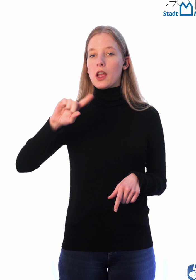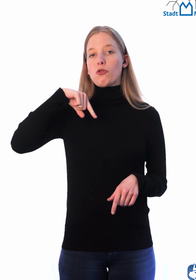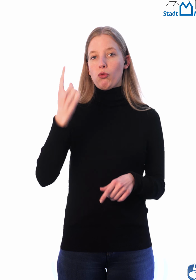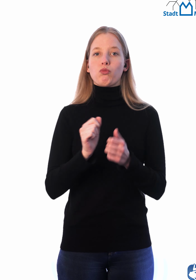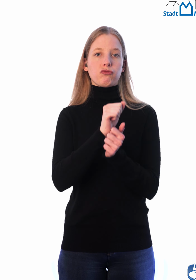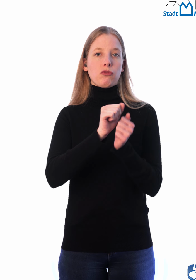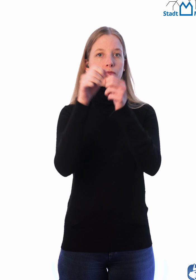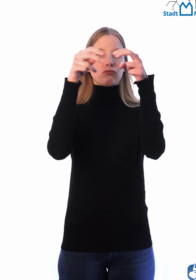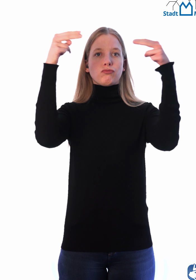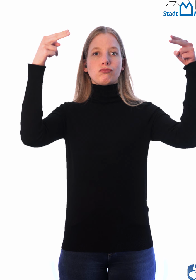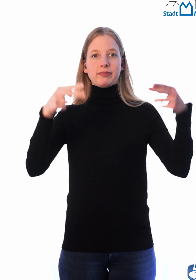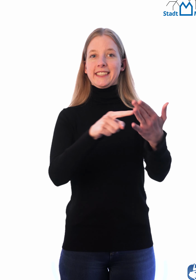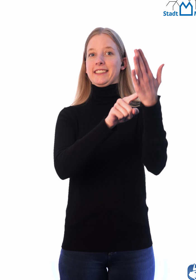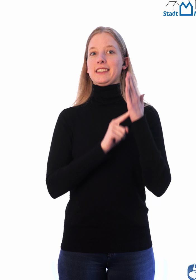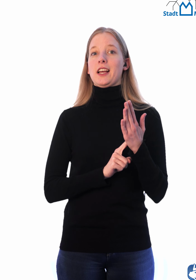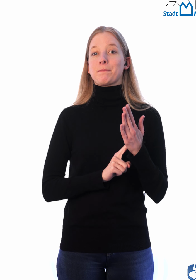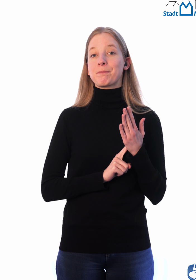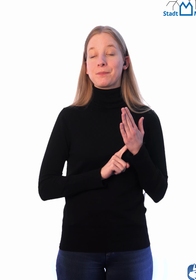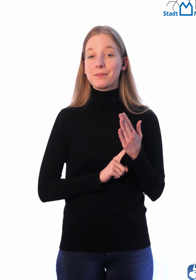rufen Sie die Internetseite in Ihrem Browser auf.